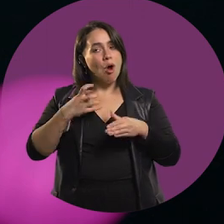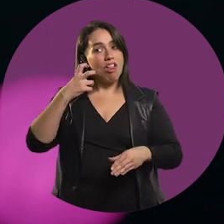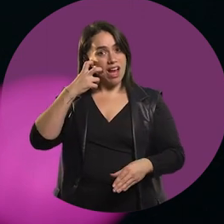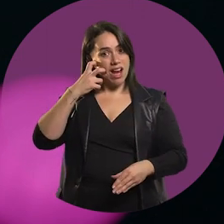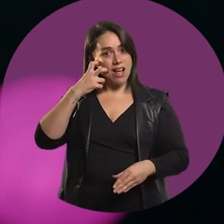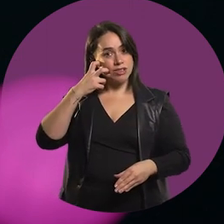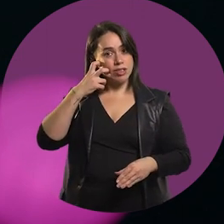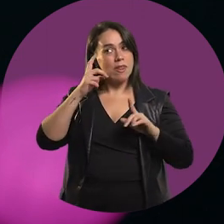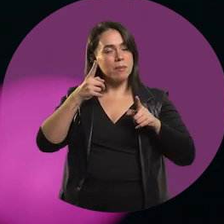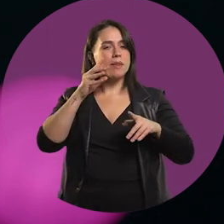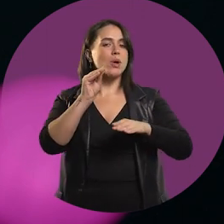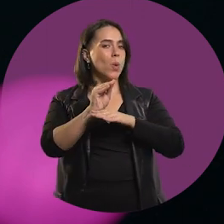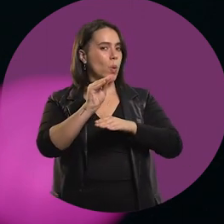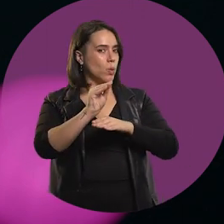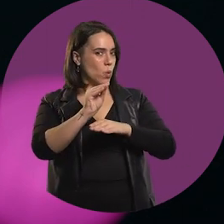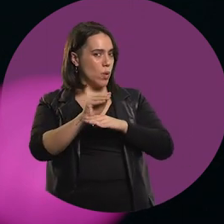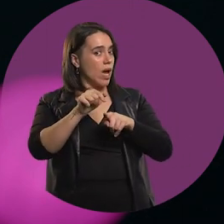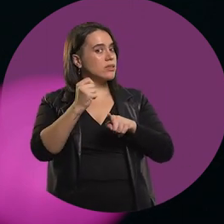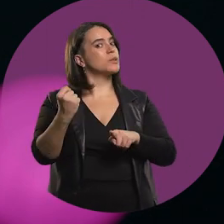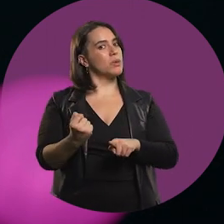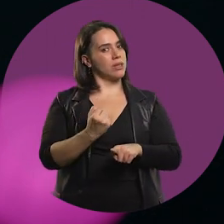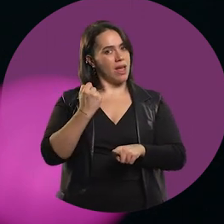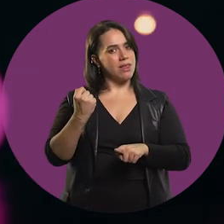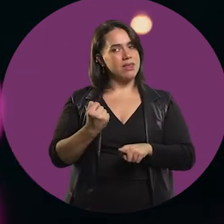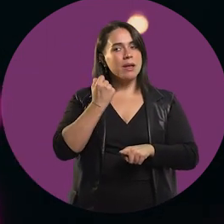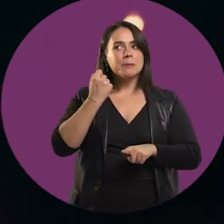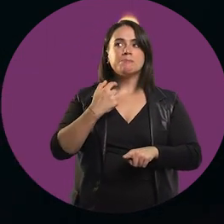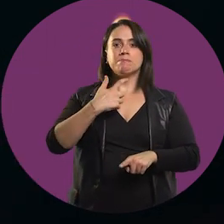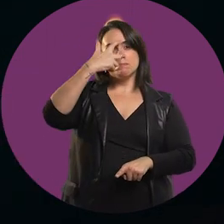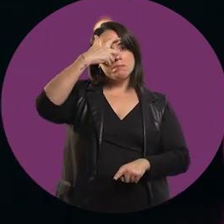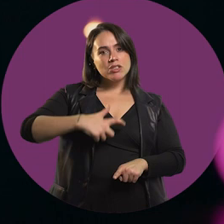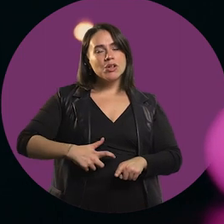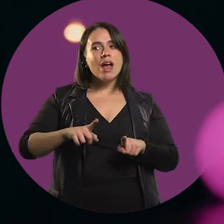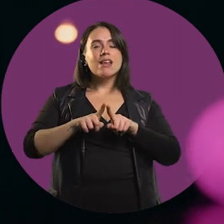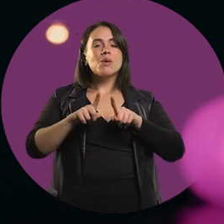Eso también me parece importante. Y como persona que ama.